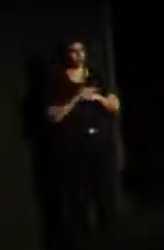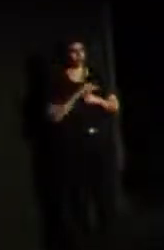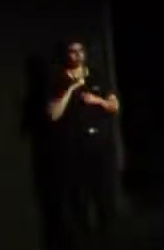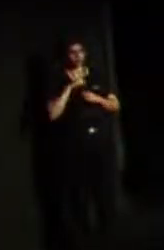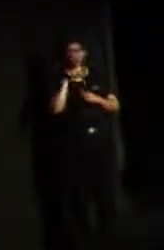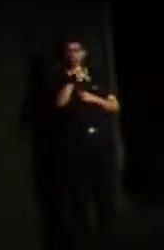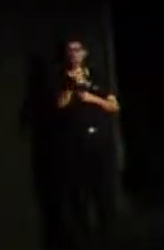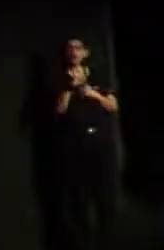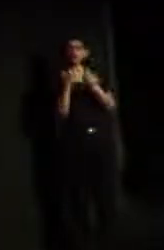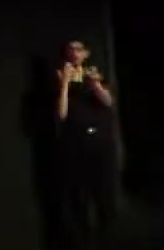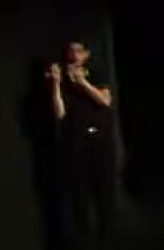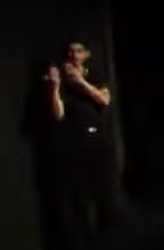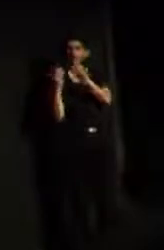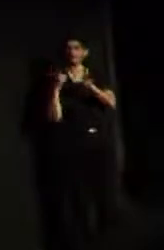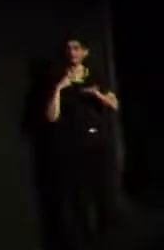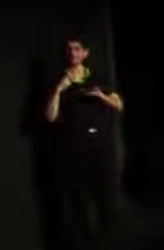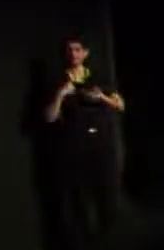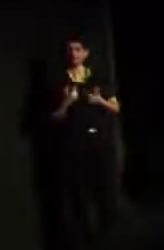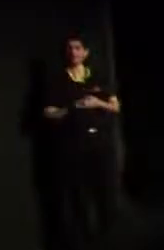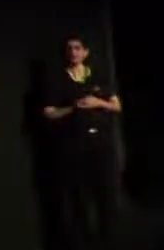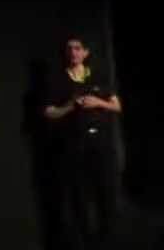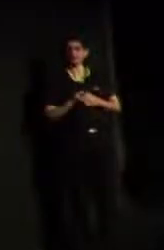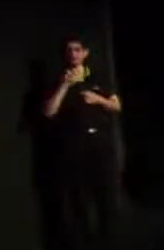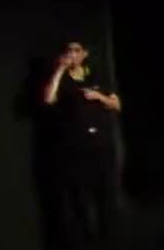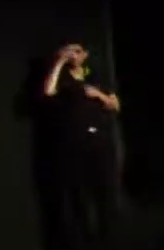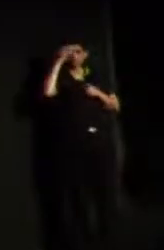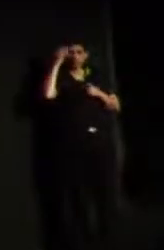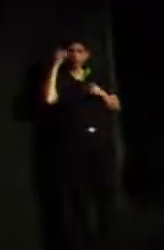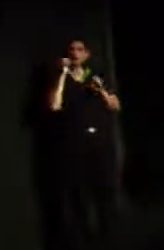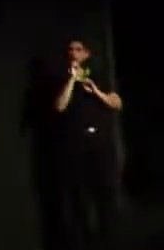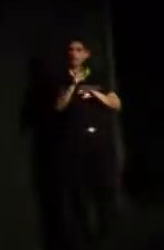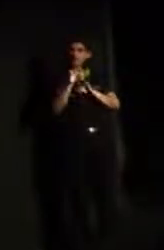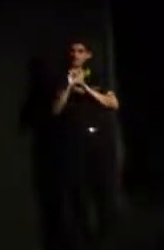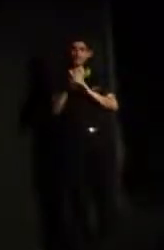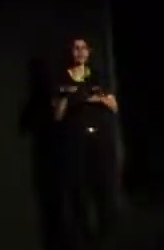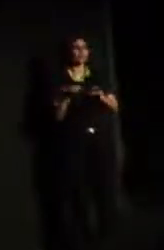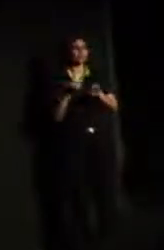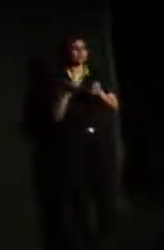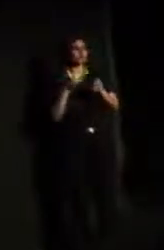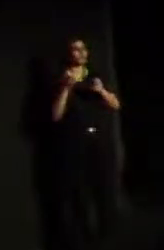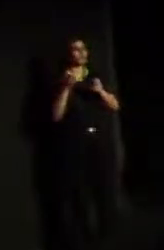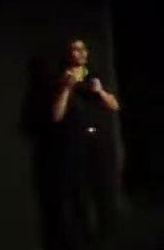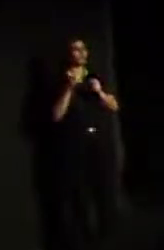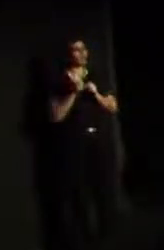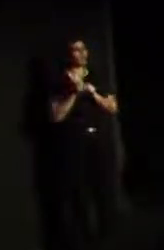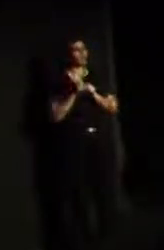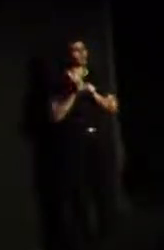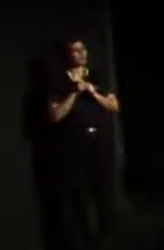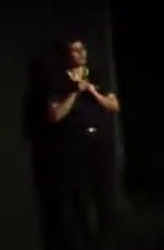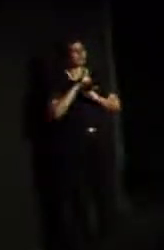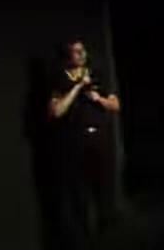alunos meus, e tem mais gente, deve ter educador físico, deve ter gestor. Então quem é assistente social?